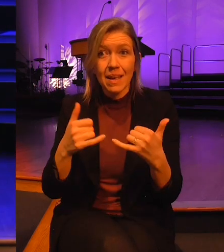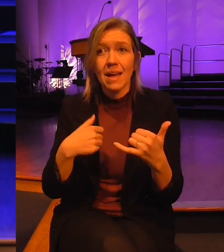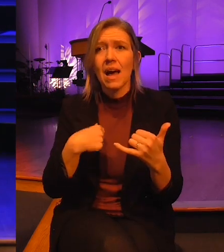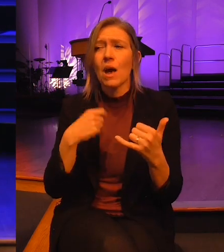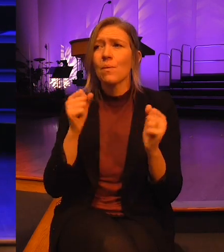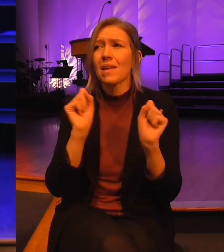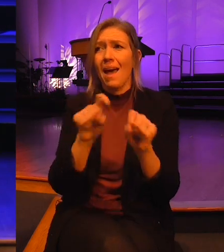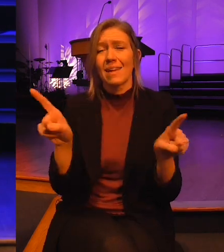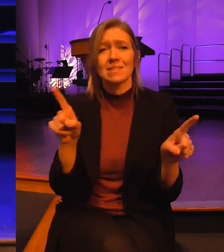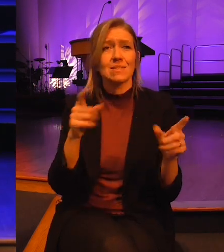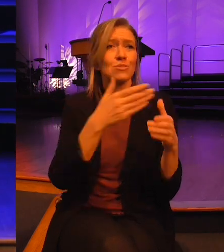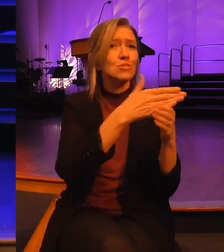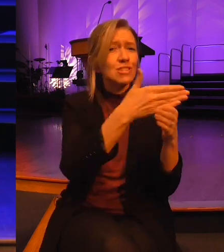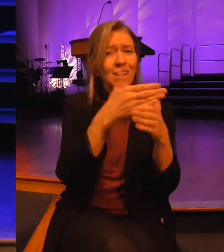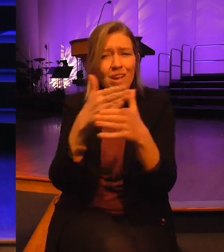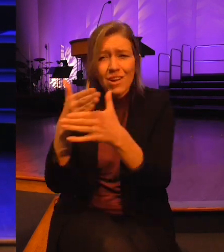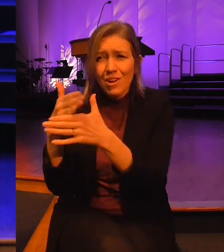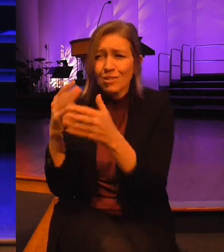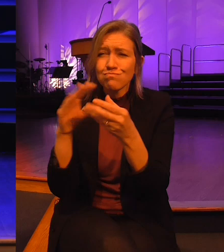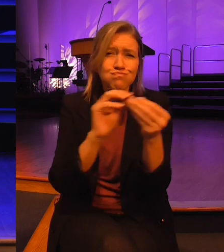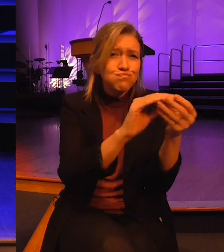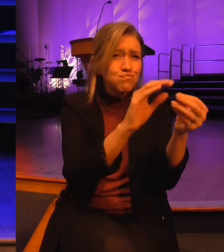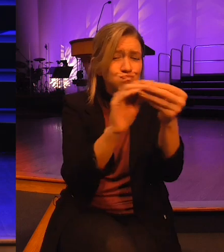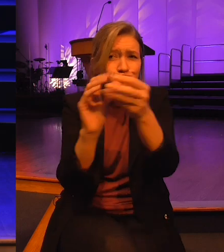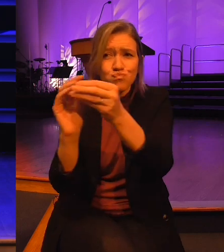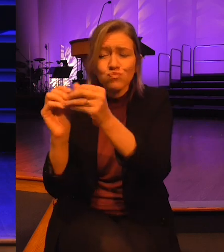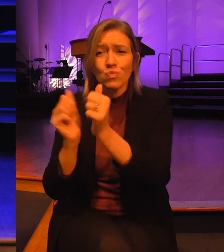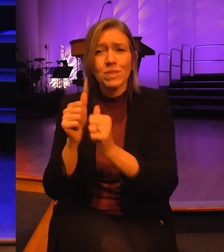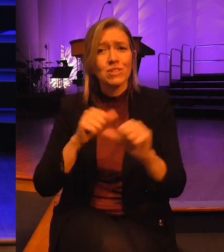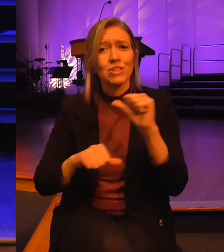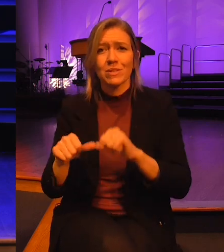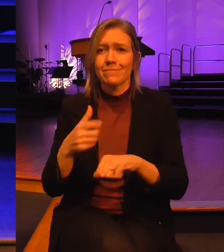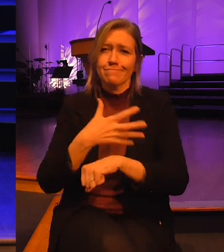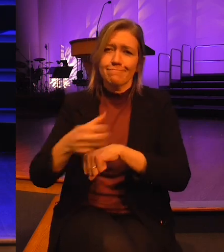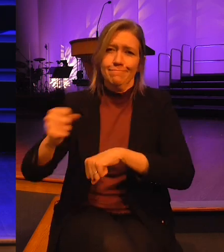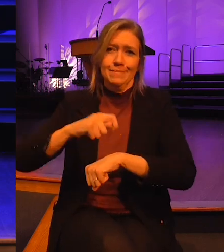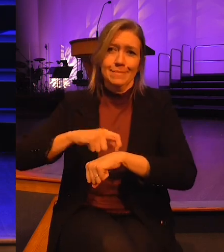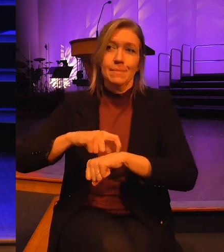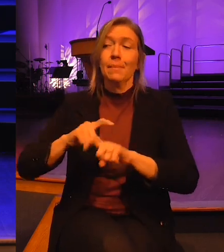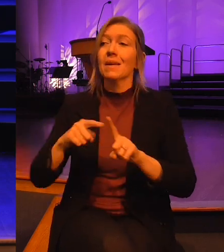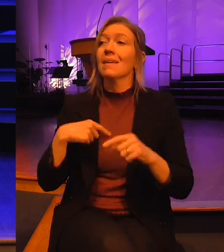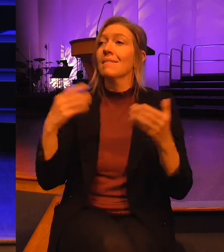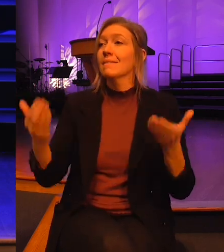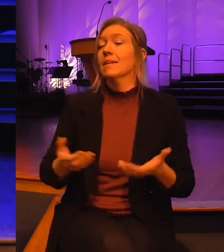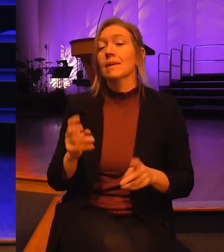con todos, y yo no. pero lo hago de nuevo quiero invitar a las personas que están en el santuario um